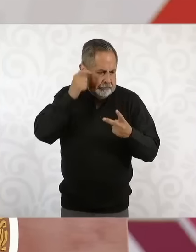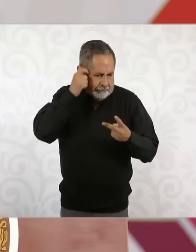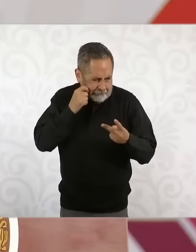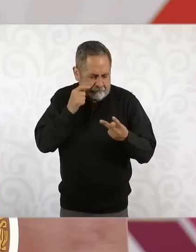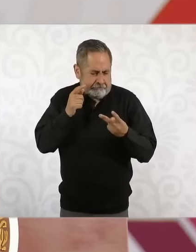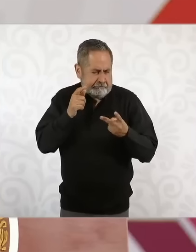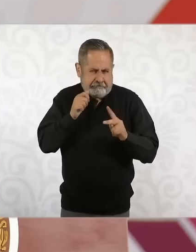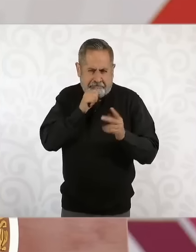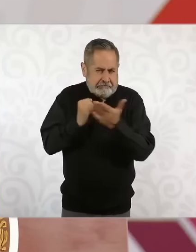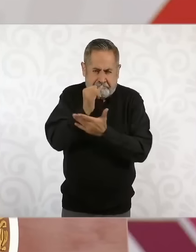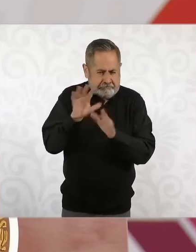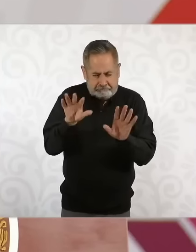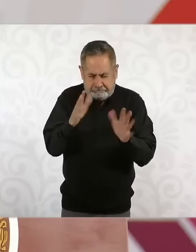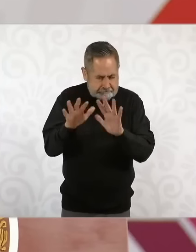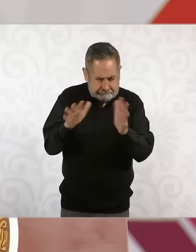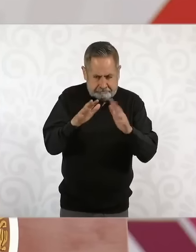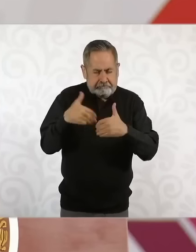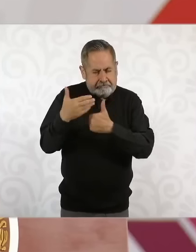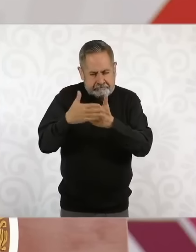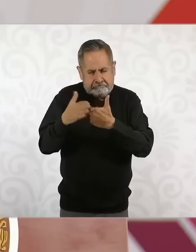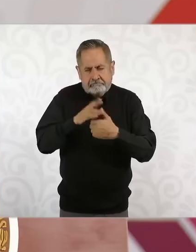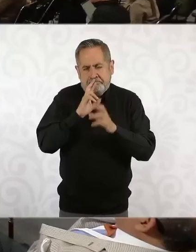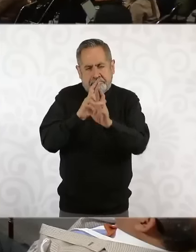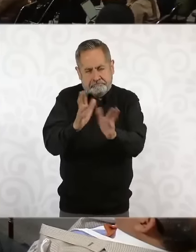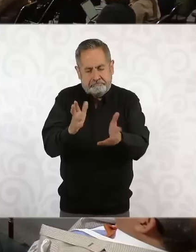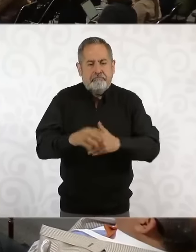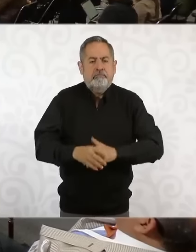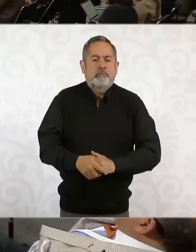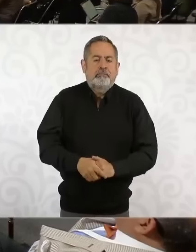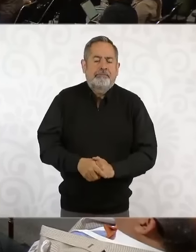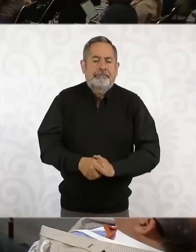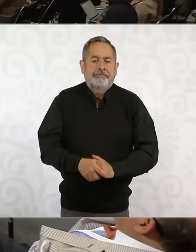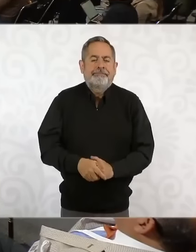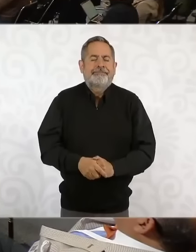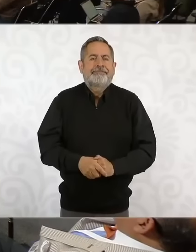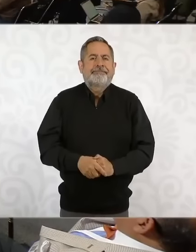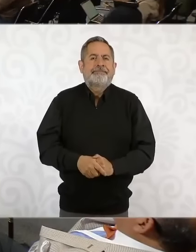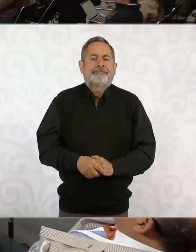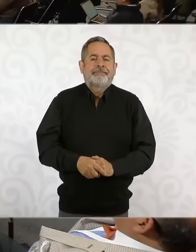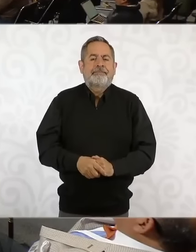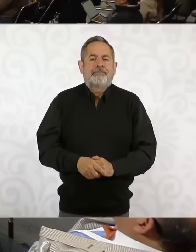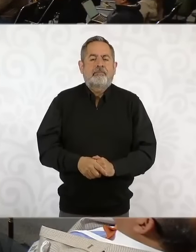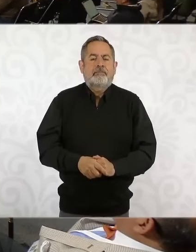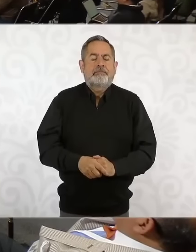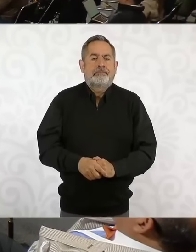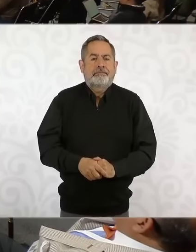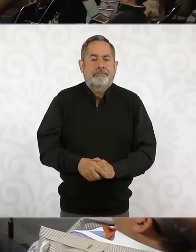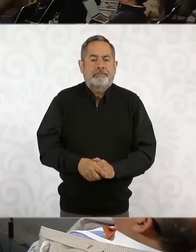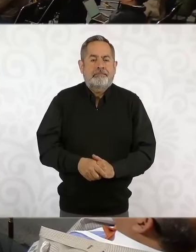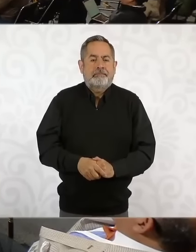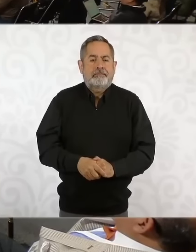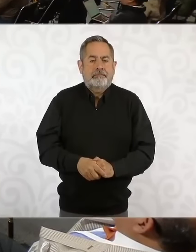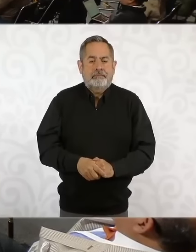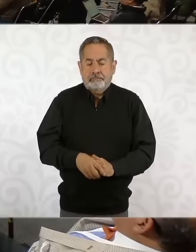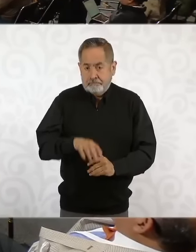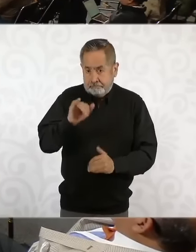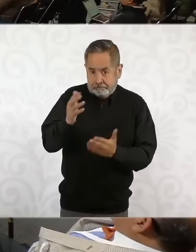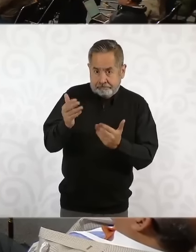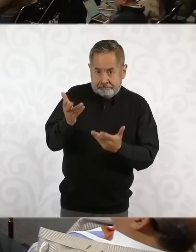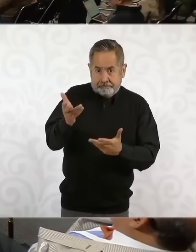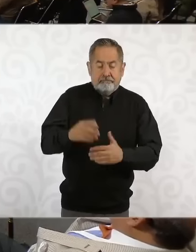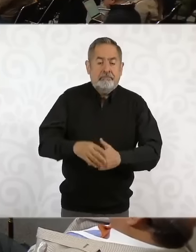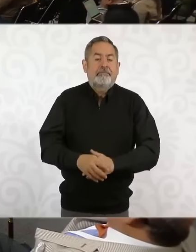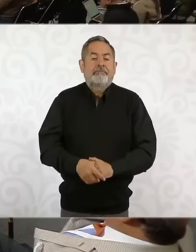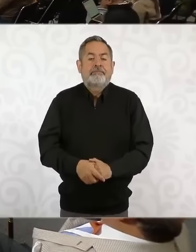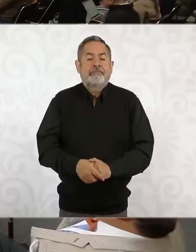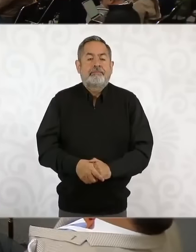todavía definiéndolo hoy. Gracias. Vamos sobre el tema. Sí, adelante, Martí.